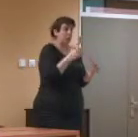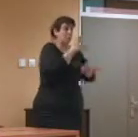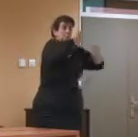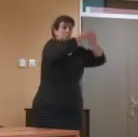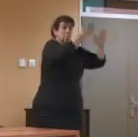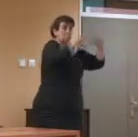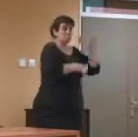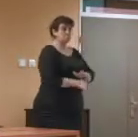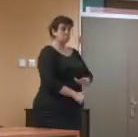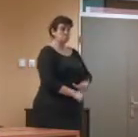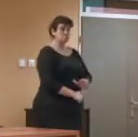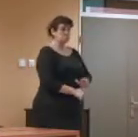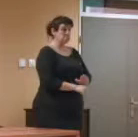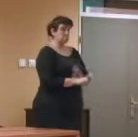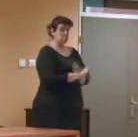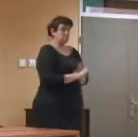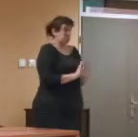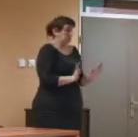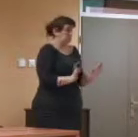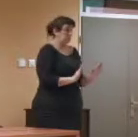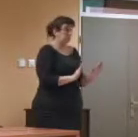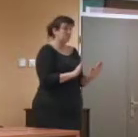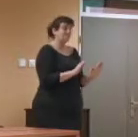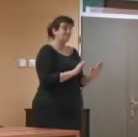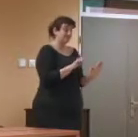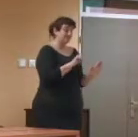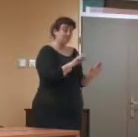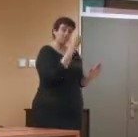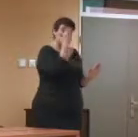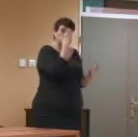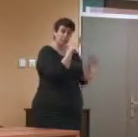y justamente el principal caso de corrupción que ha afectado a